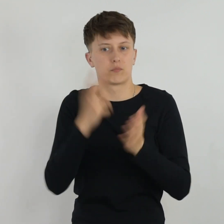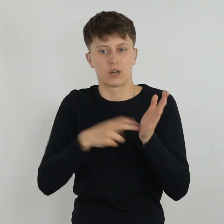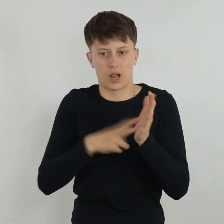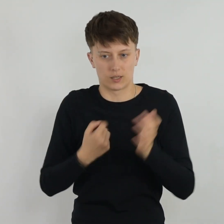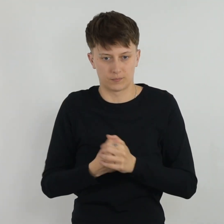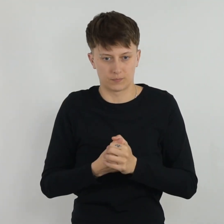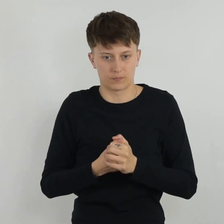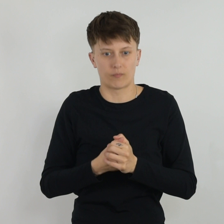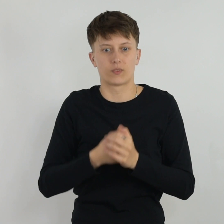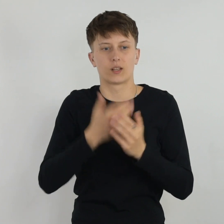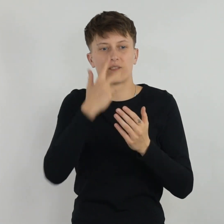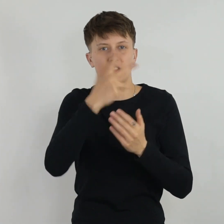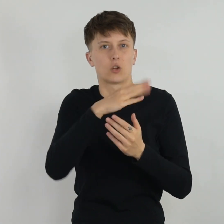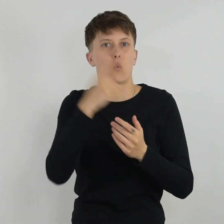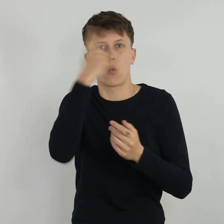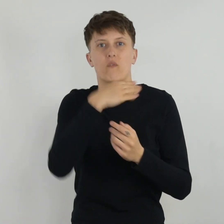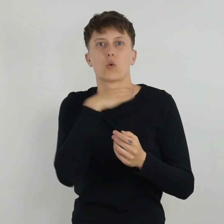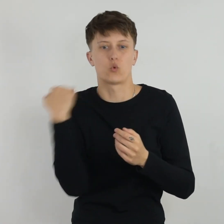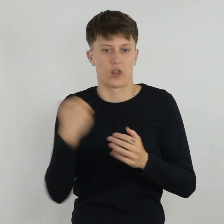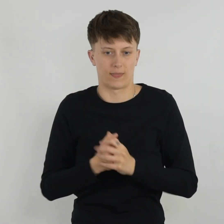przez co ucięto mu głowę.